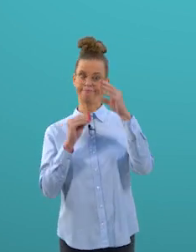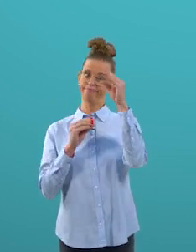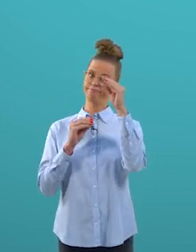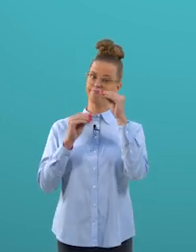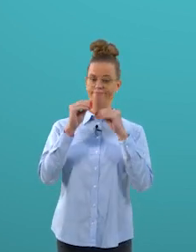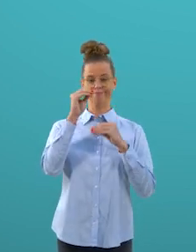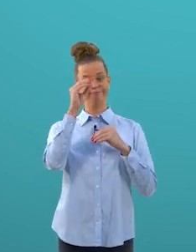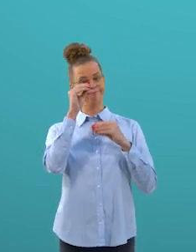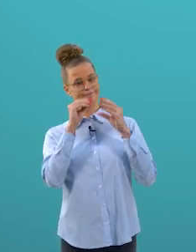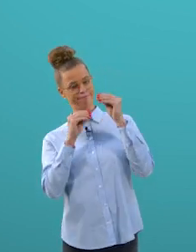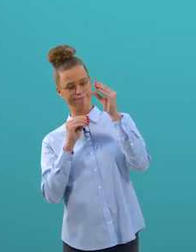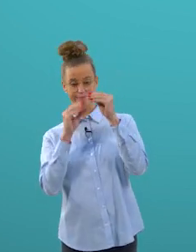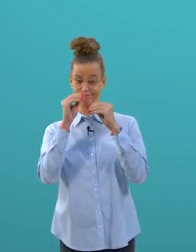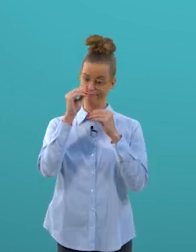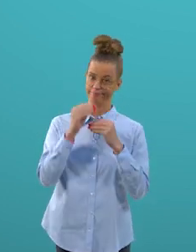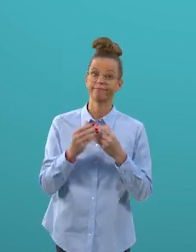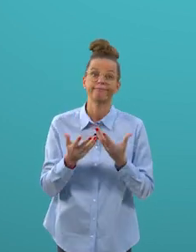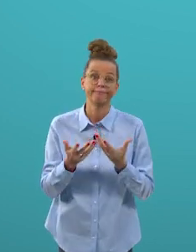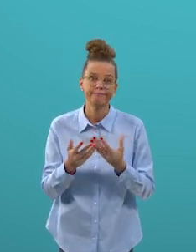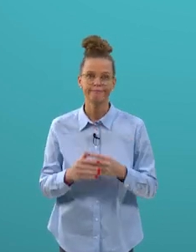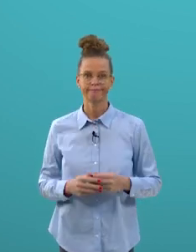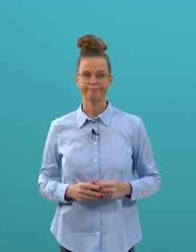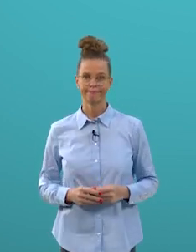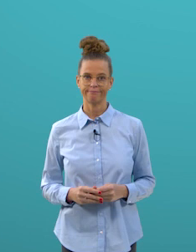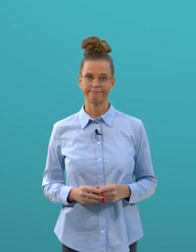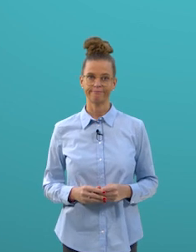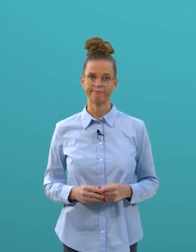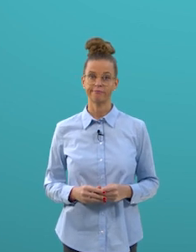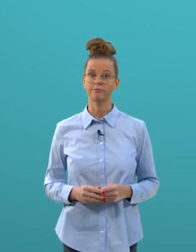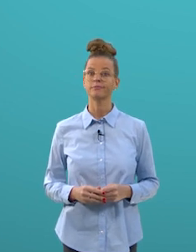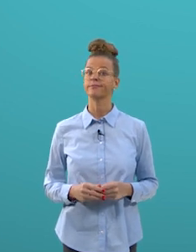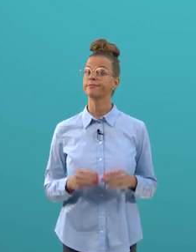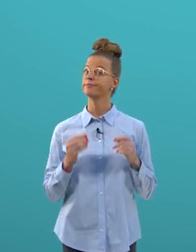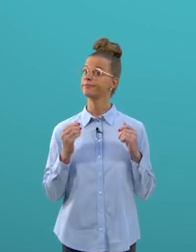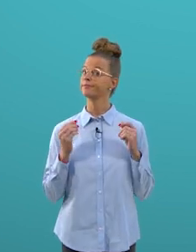Apotheken sorgt die Änderung für Diskussionen. Zum einen, weil nicht Anspruchsberechtigte den